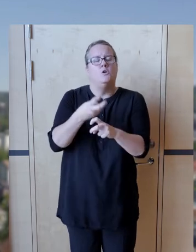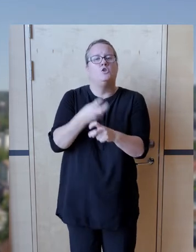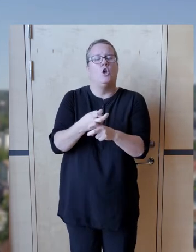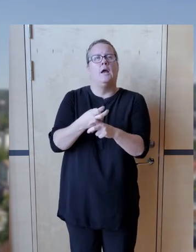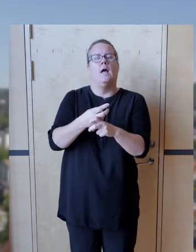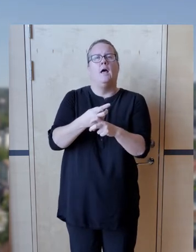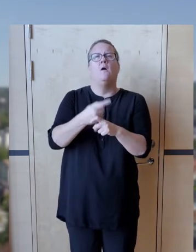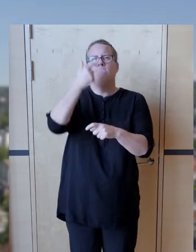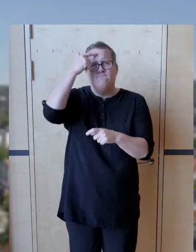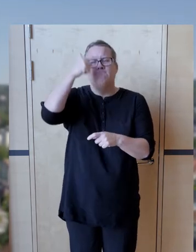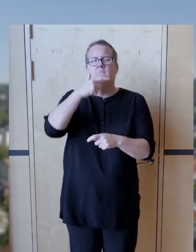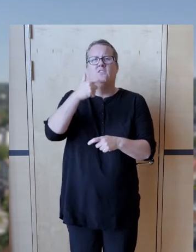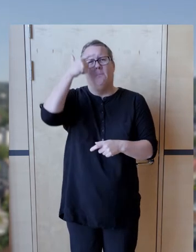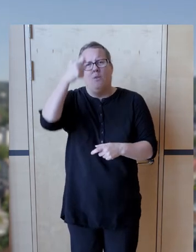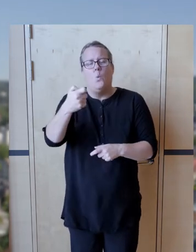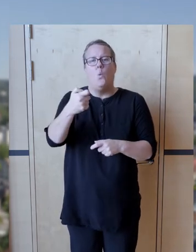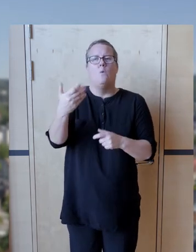Möta då förväntade framtida behov